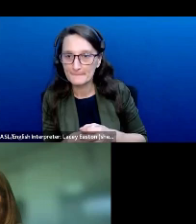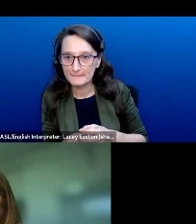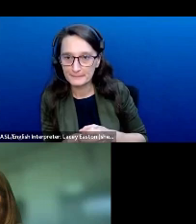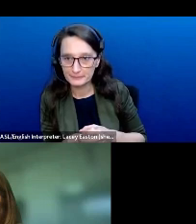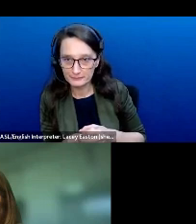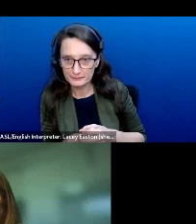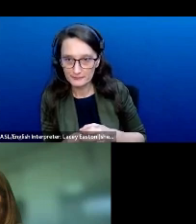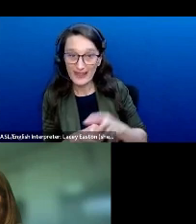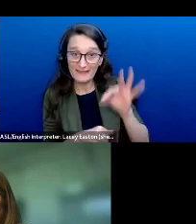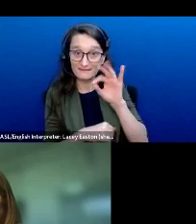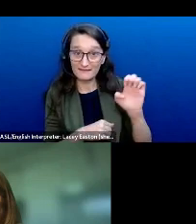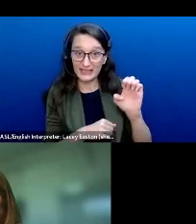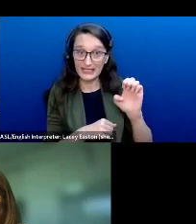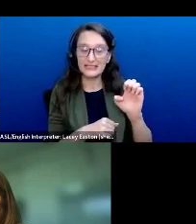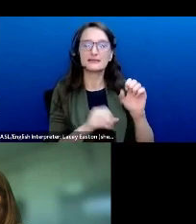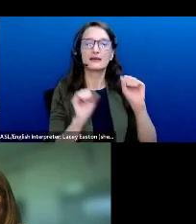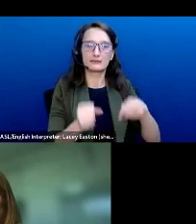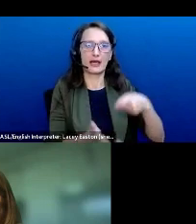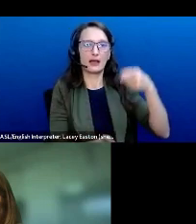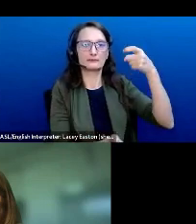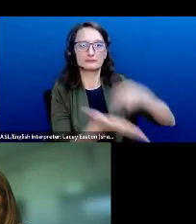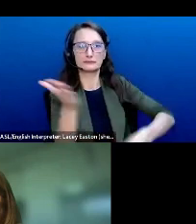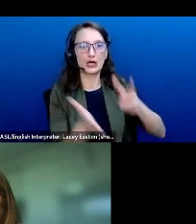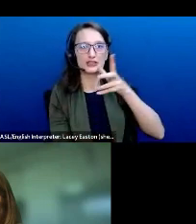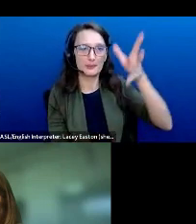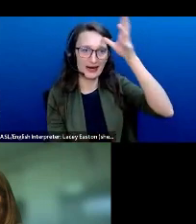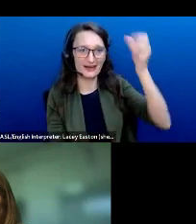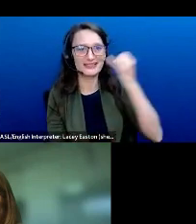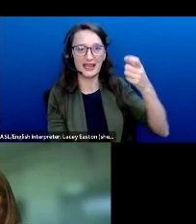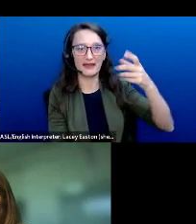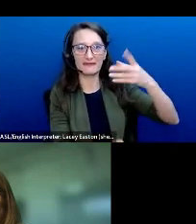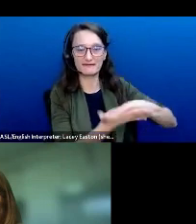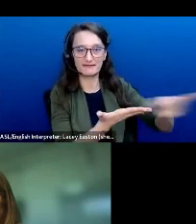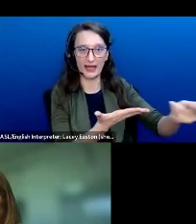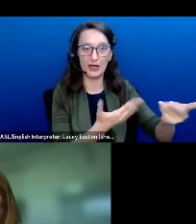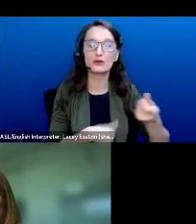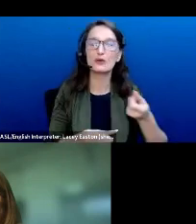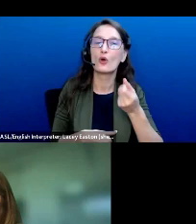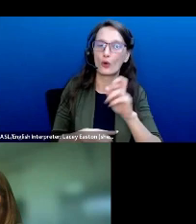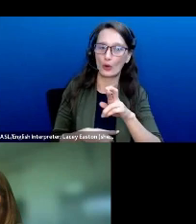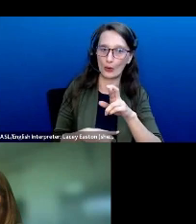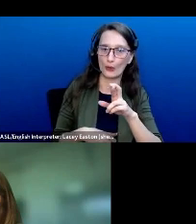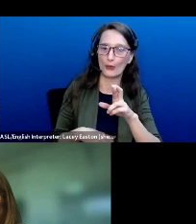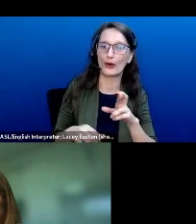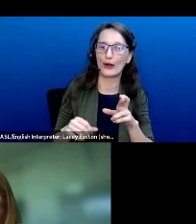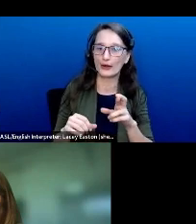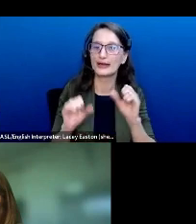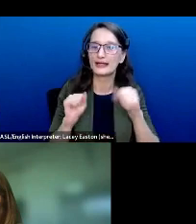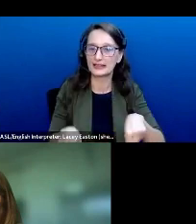También se pueden otorgar honorarios después de una audiencia administrativa si ambas partes están de acuerdo. Las tarifas